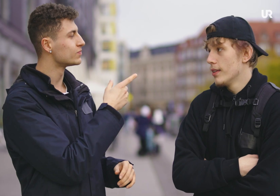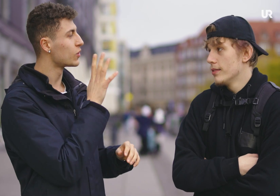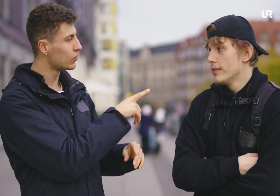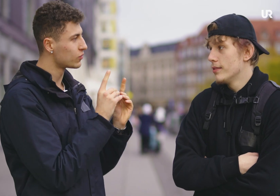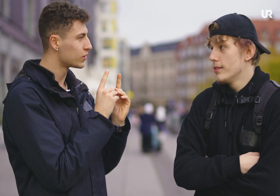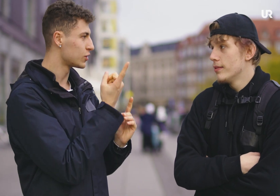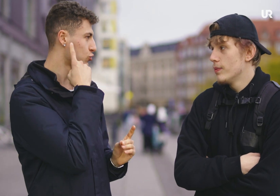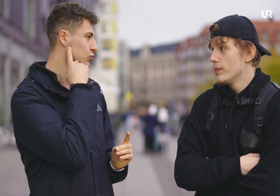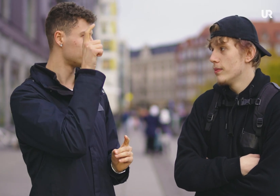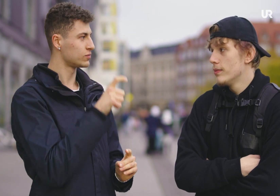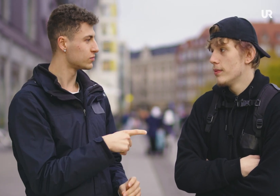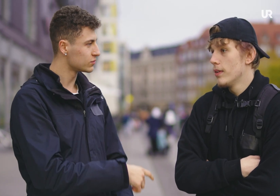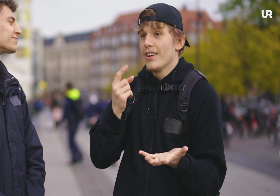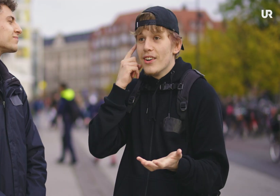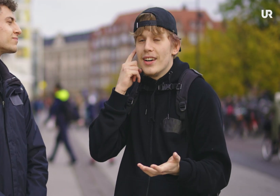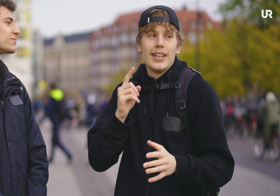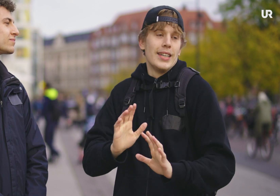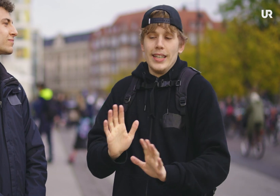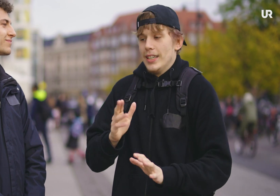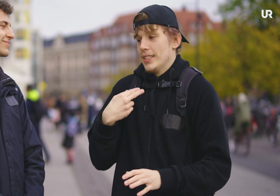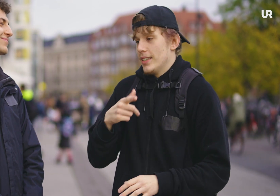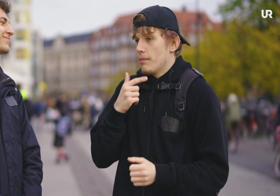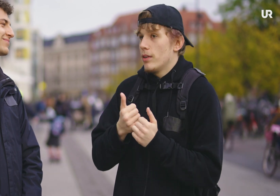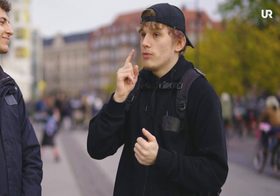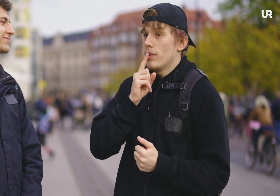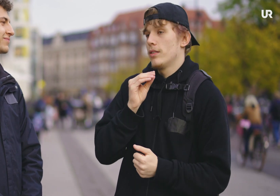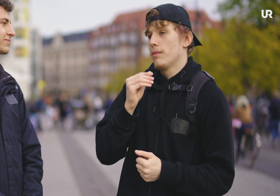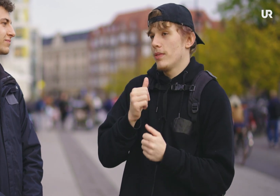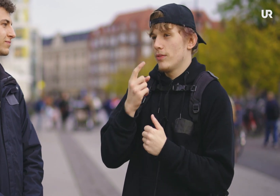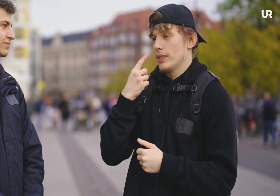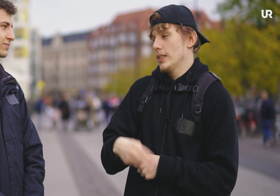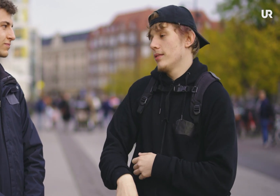Har du dejtat hörande förut? Nä inte hörande, men gärna döva.